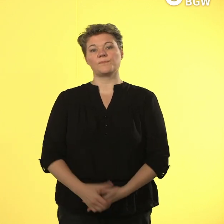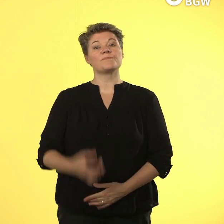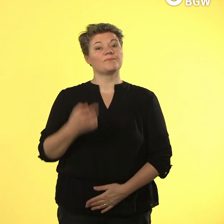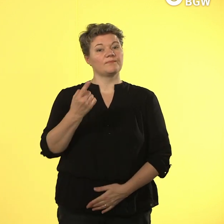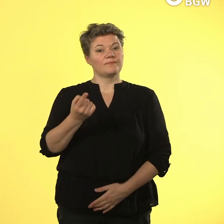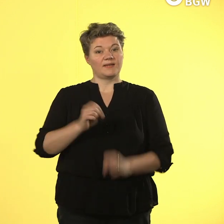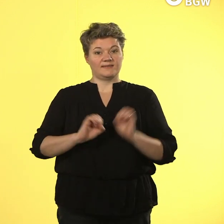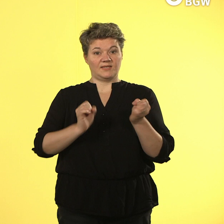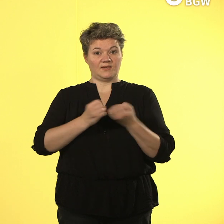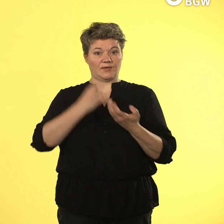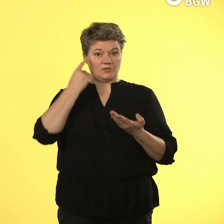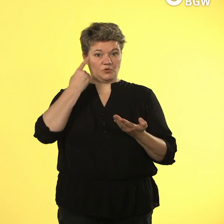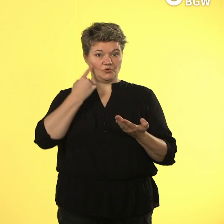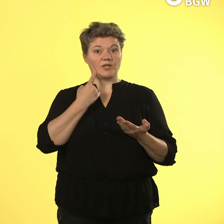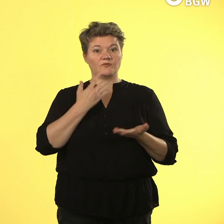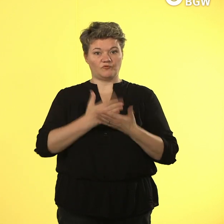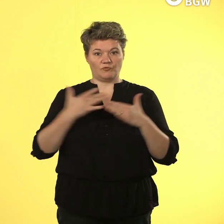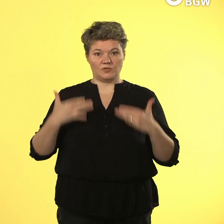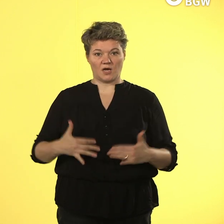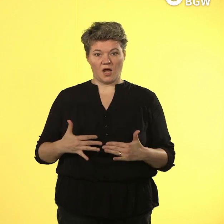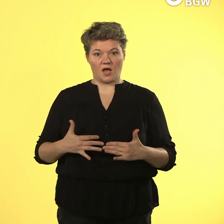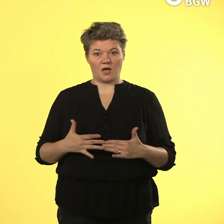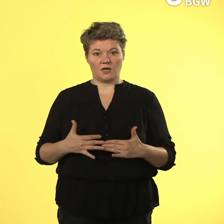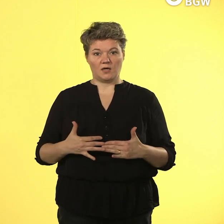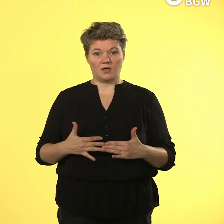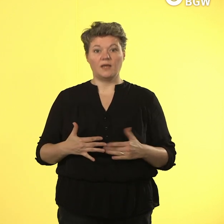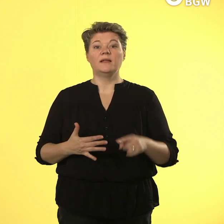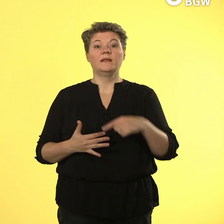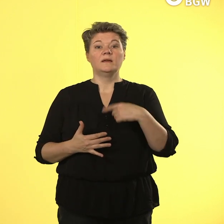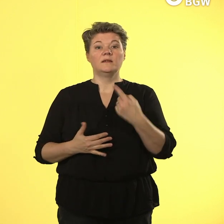dysfunktionale Verhaltensweisen und Erklärungsmuster an den Tag zu legen.